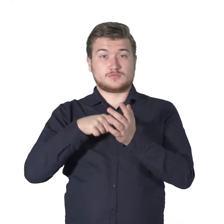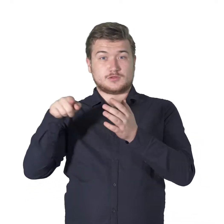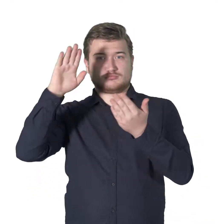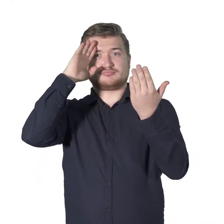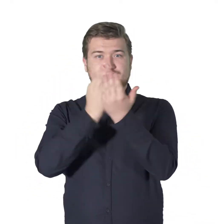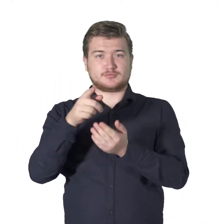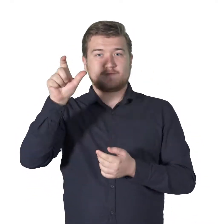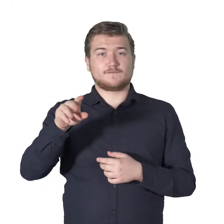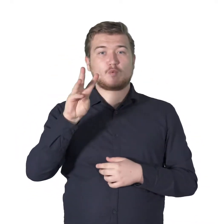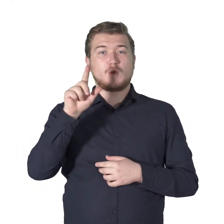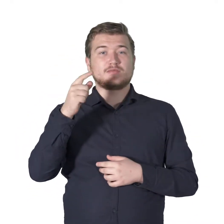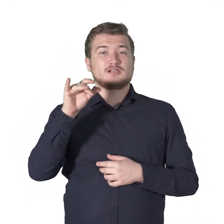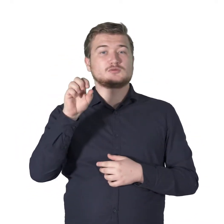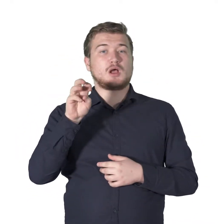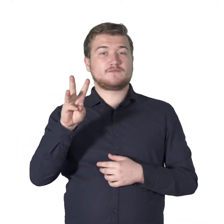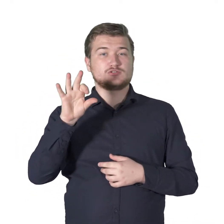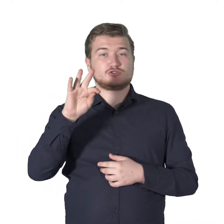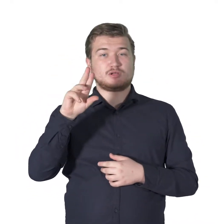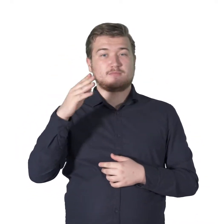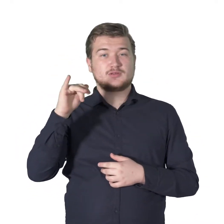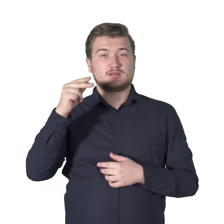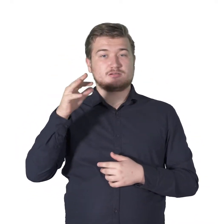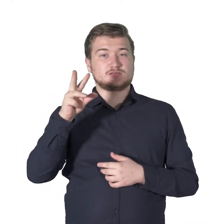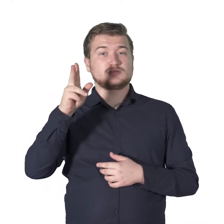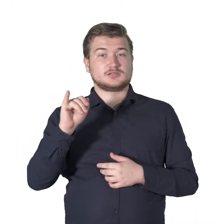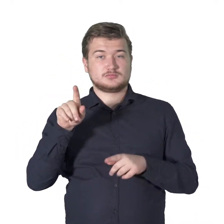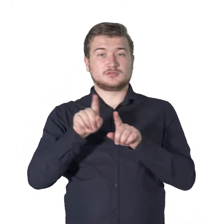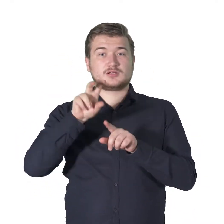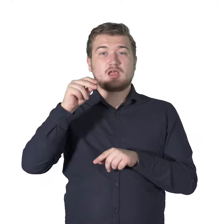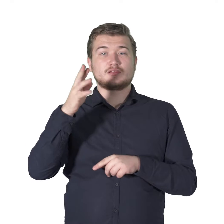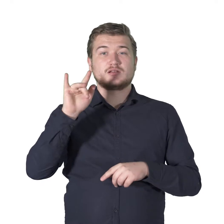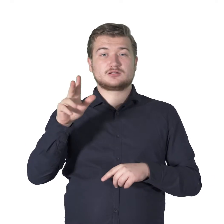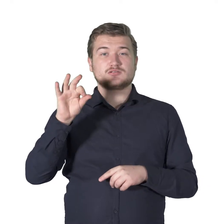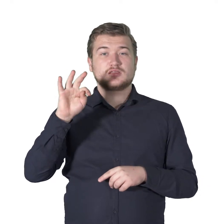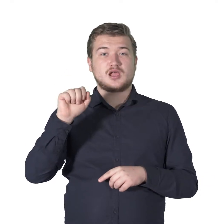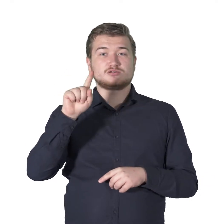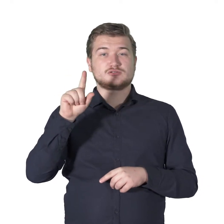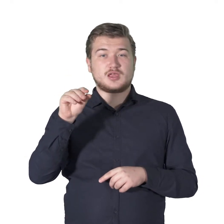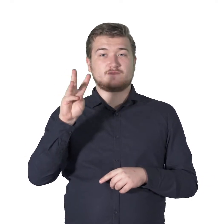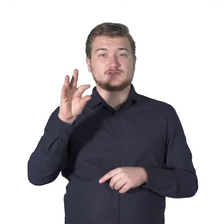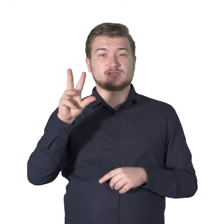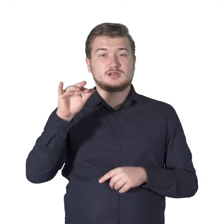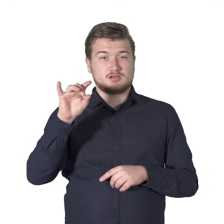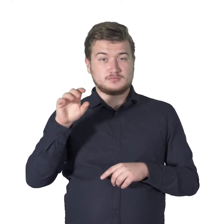W tym czasie poznał Władysława Strzemińskiego i Henryka Stażewskiego,